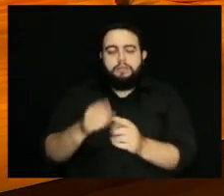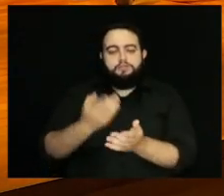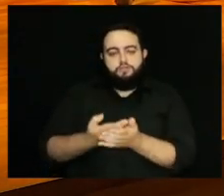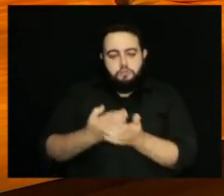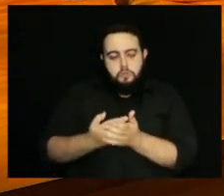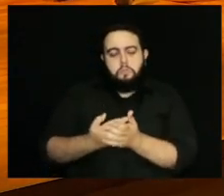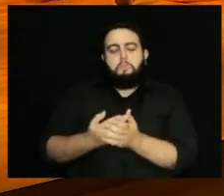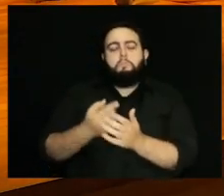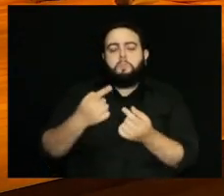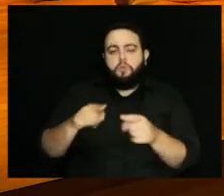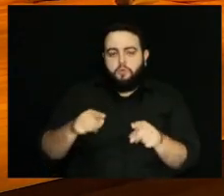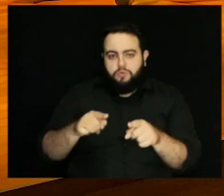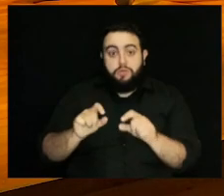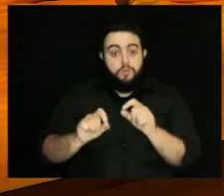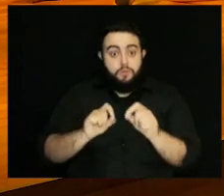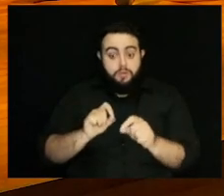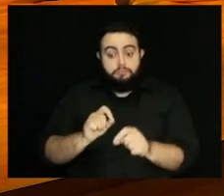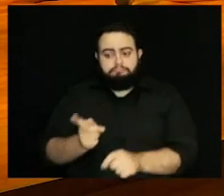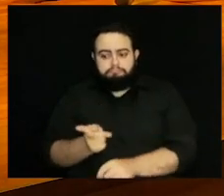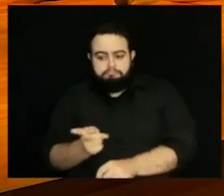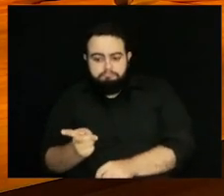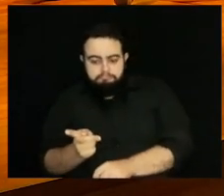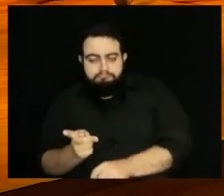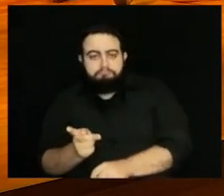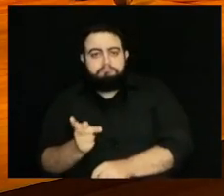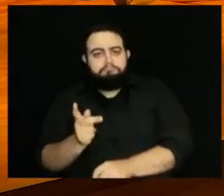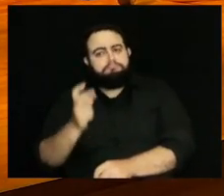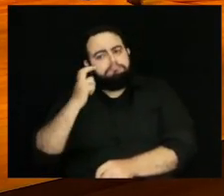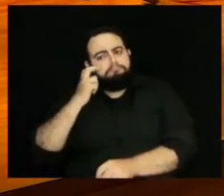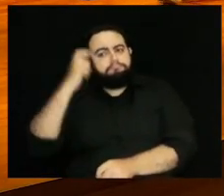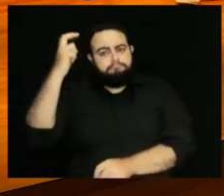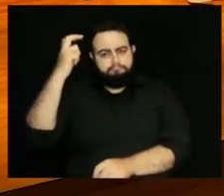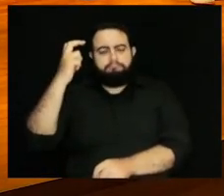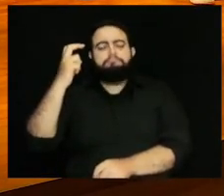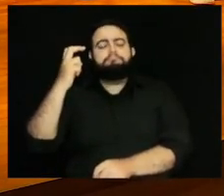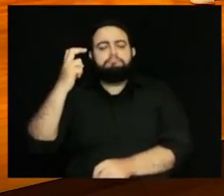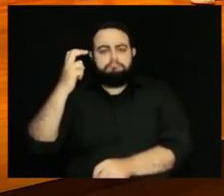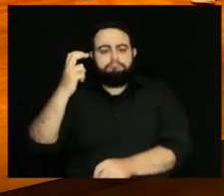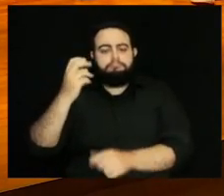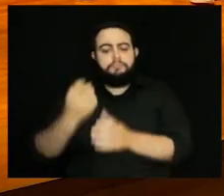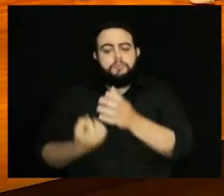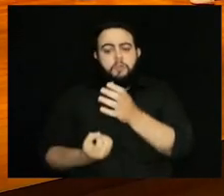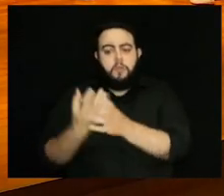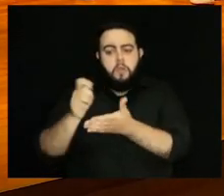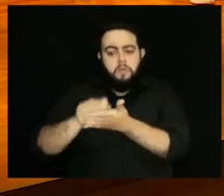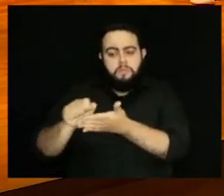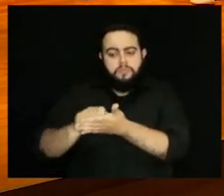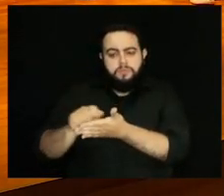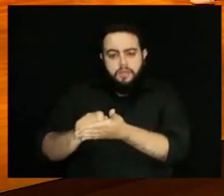certa idade; esses dois cabeções de alta formação intelectual compuseram a música cuja nota mais